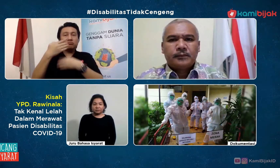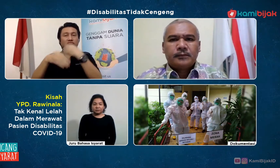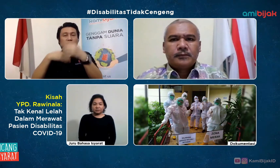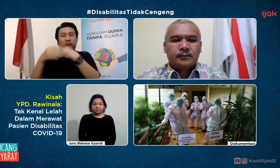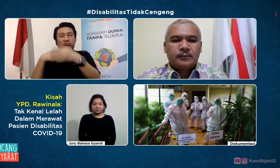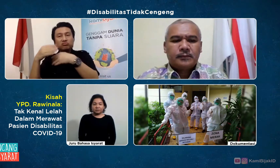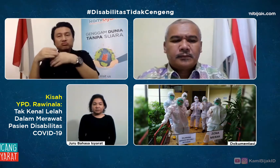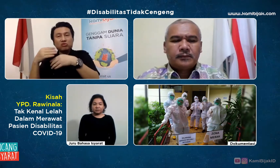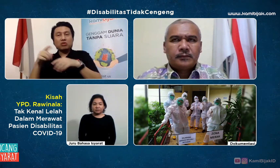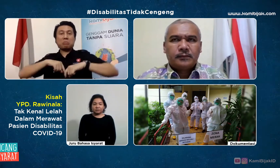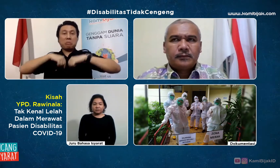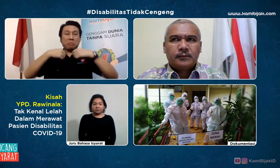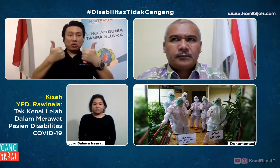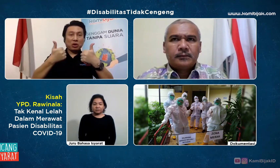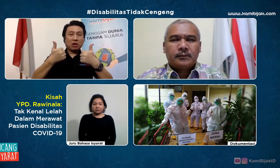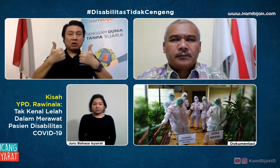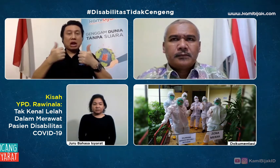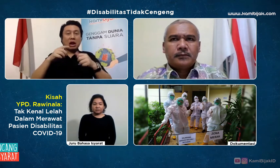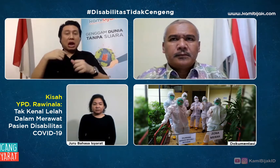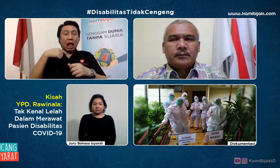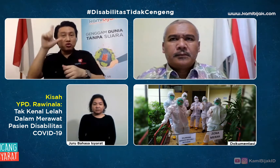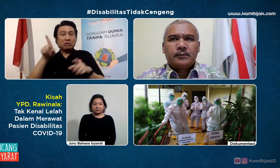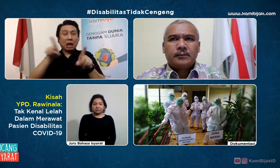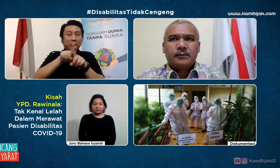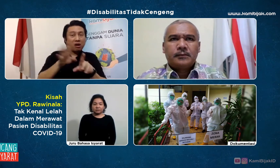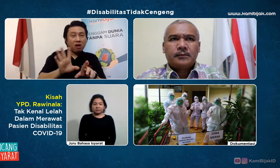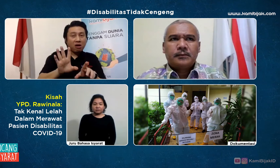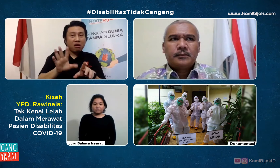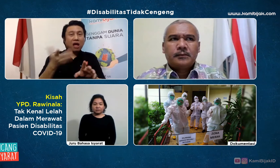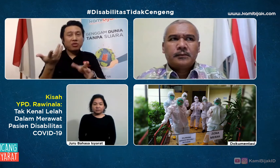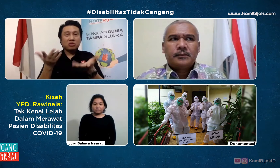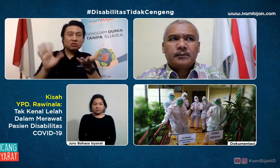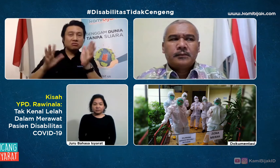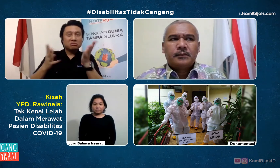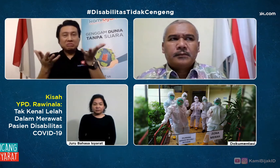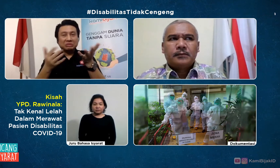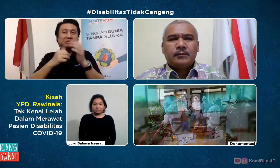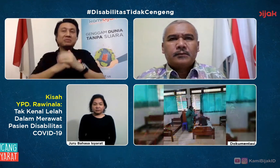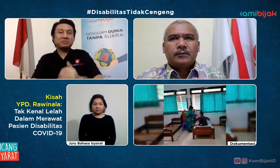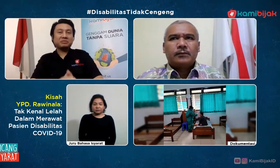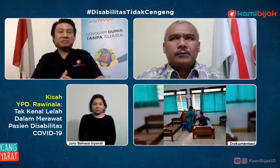dan telah sembuh akan langsung mendampingi kembali anak-anak asrama?